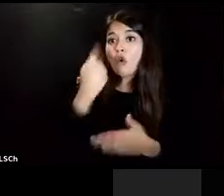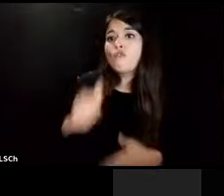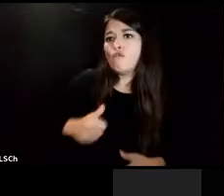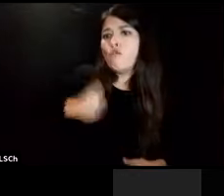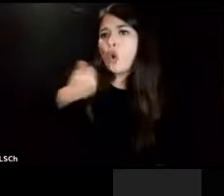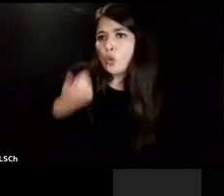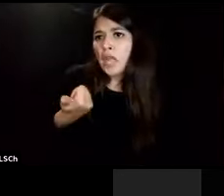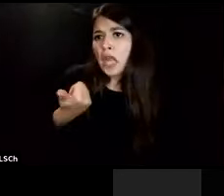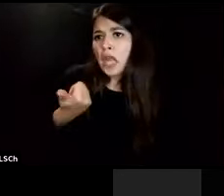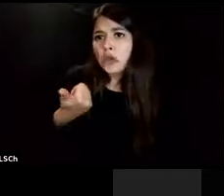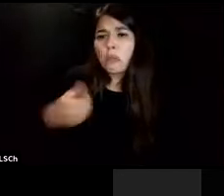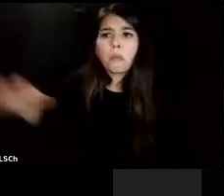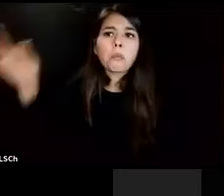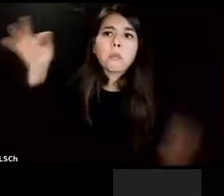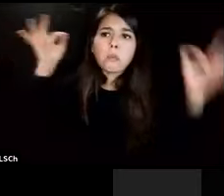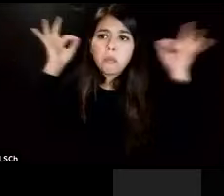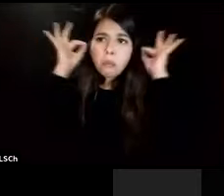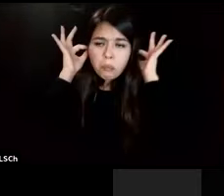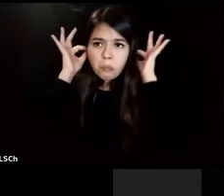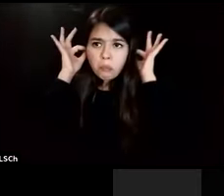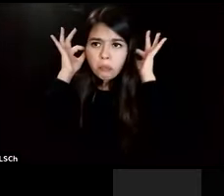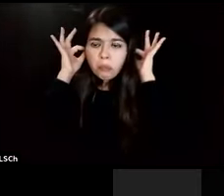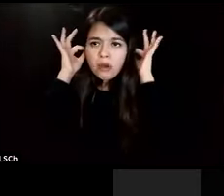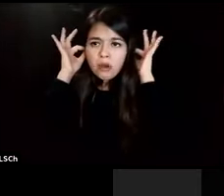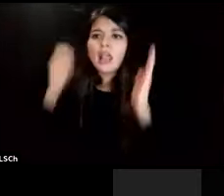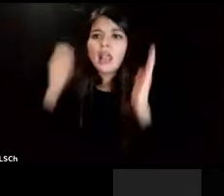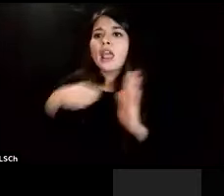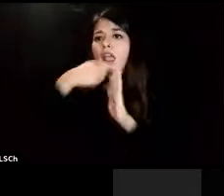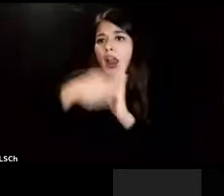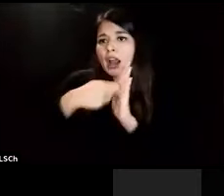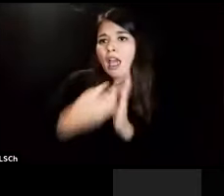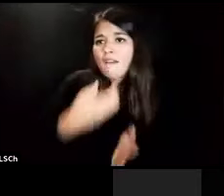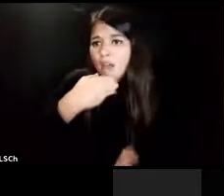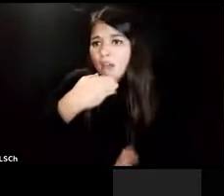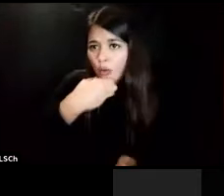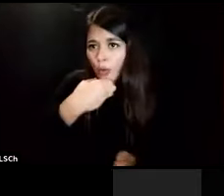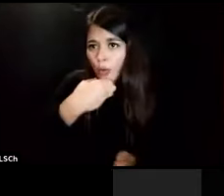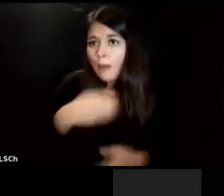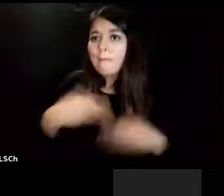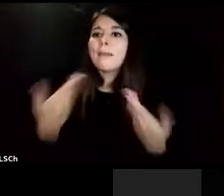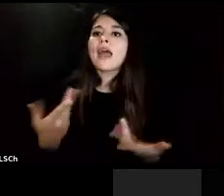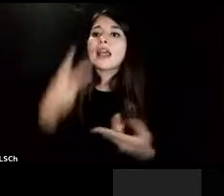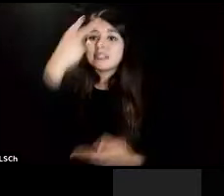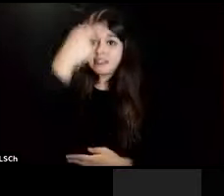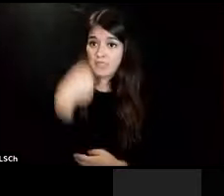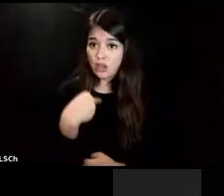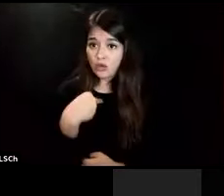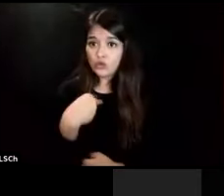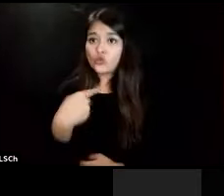que graban libros para ciegos. Yo aquí siempre cuento un dato muy personal